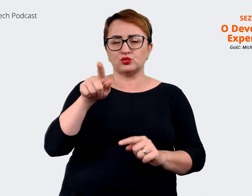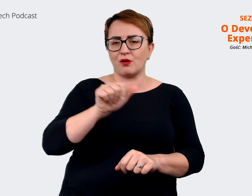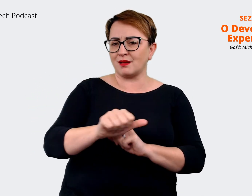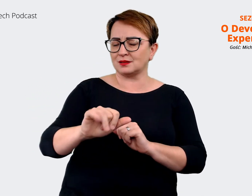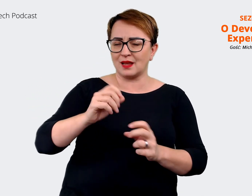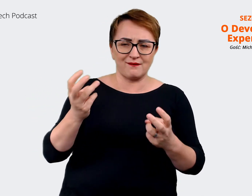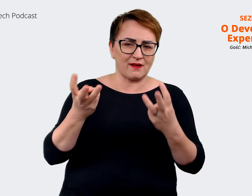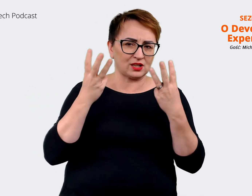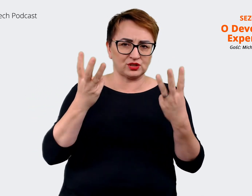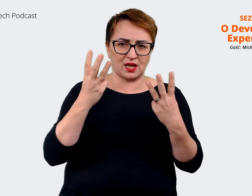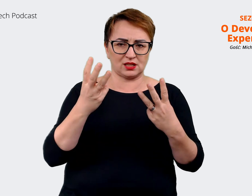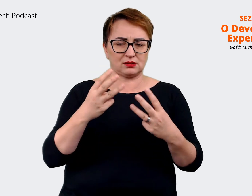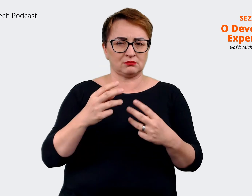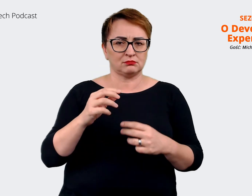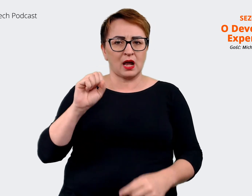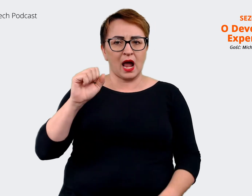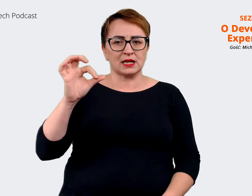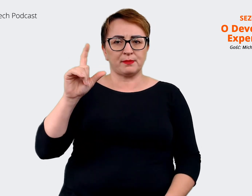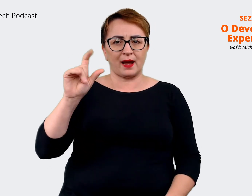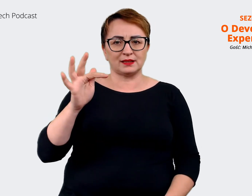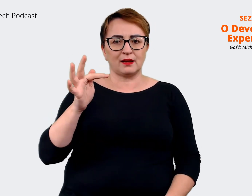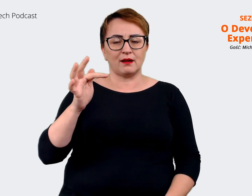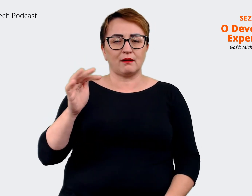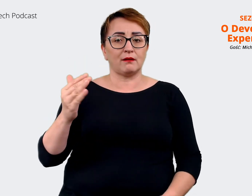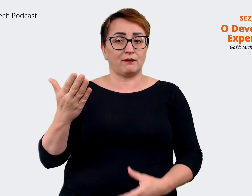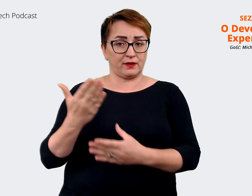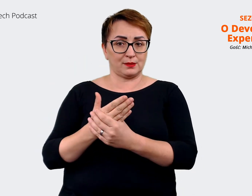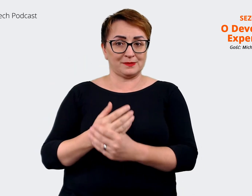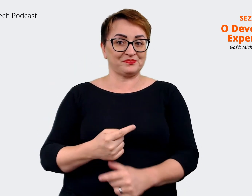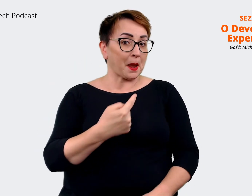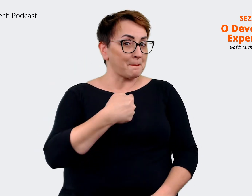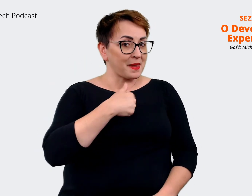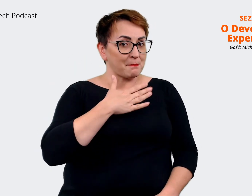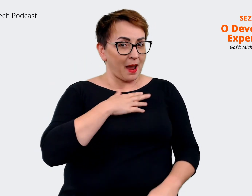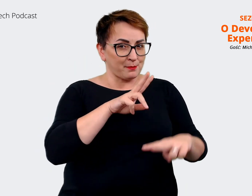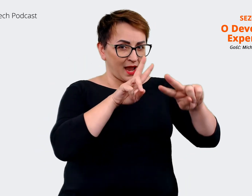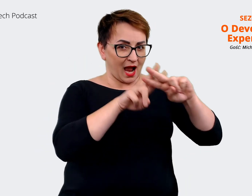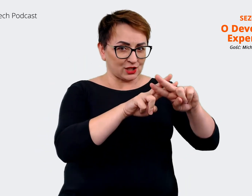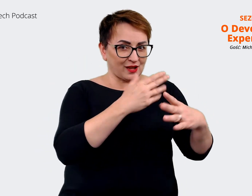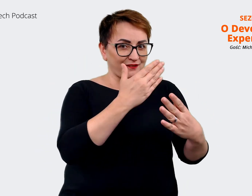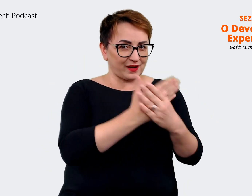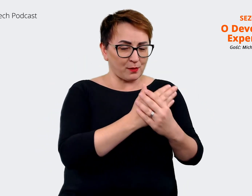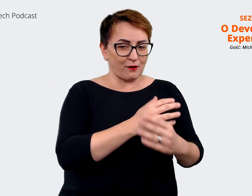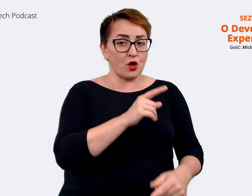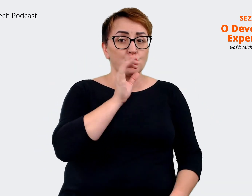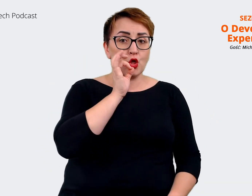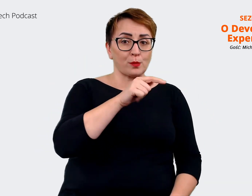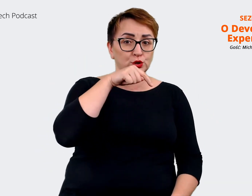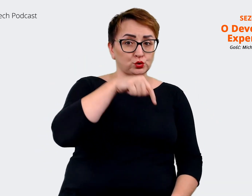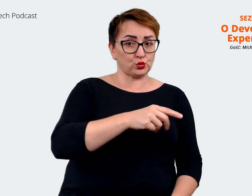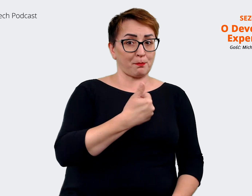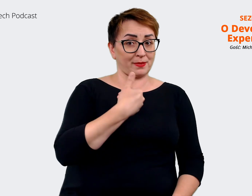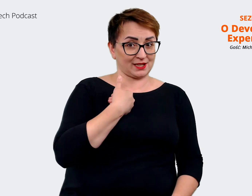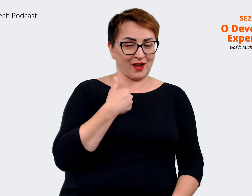Prowadzący: Mamy też taki hashtag firmowy "dobrze tu być". Dlaczego Twoim zdaniem dobrze być w Allegro? Michał: Ze względu właśnie na te rzeczy,